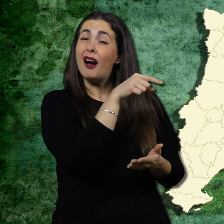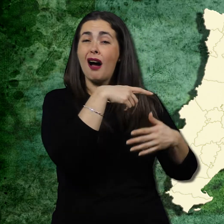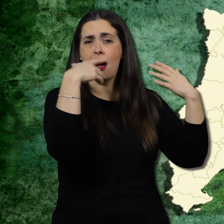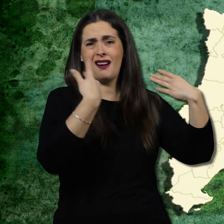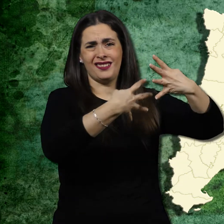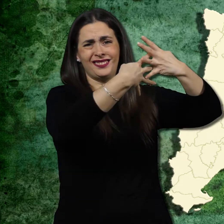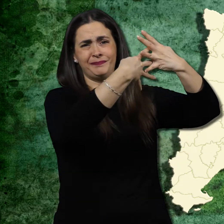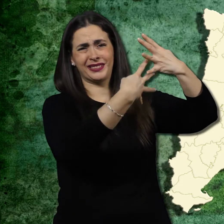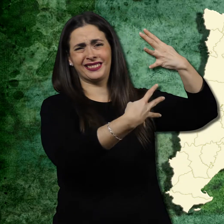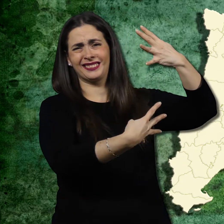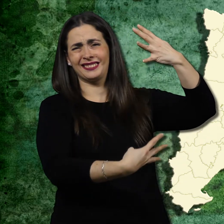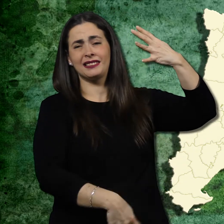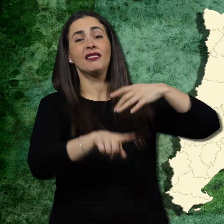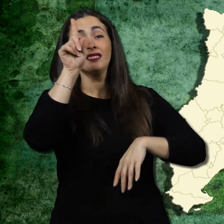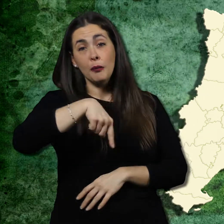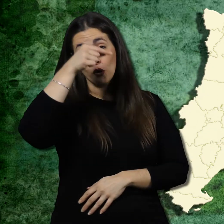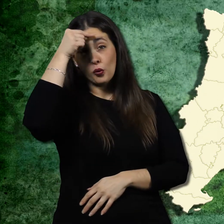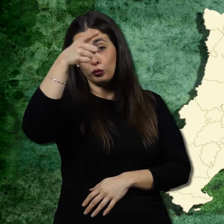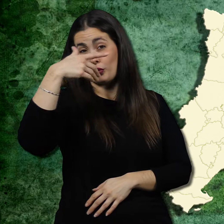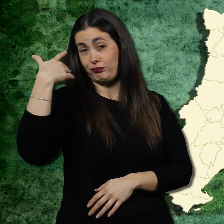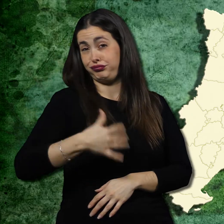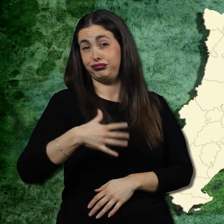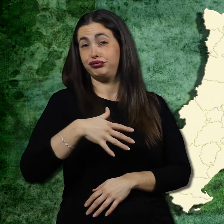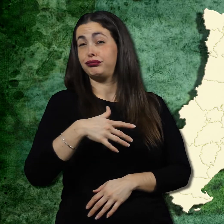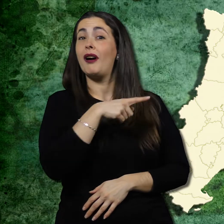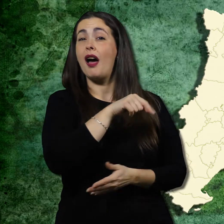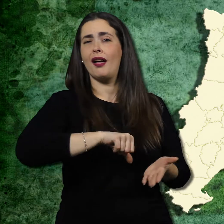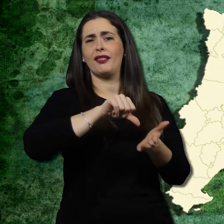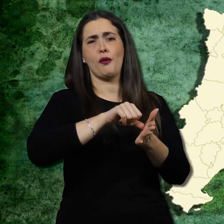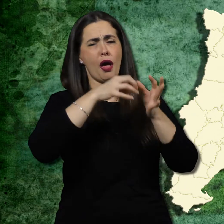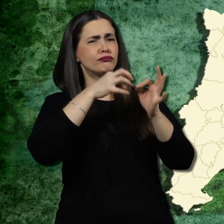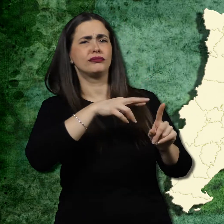d'una vila de referència, també, per als esports nàutics